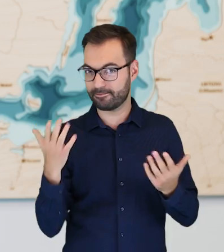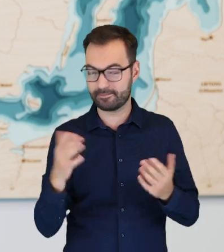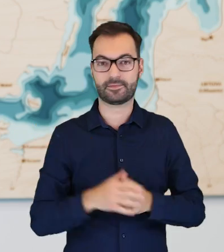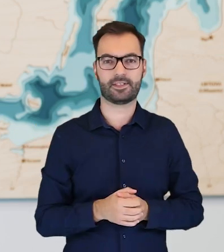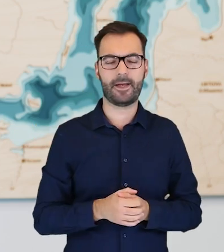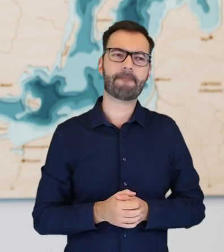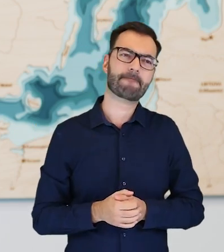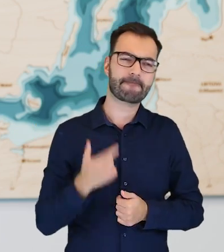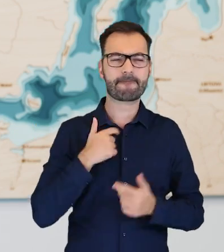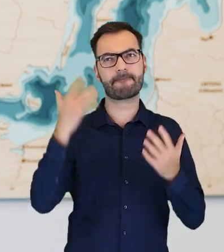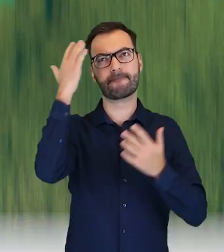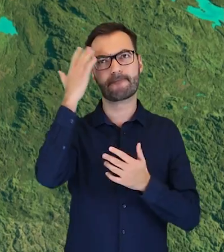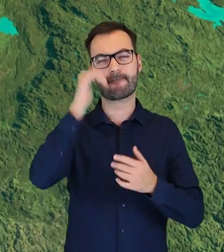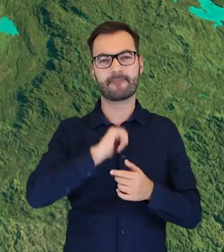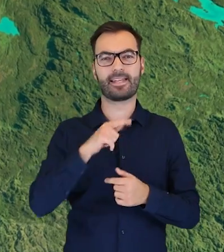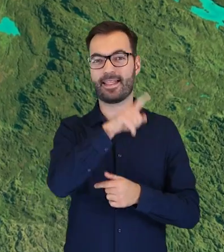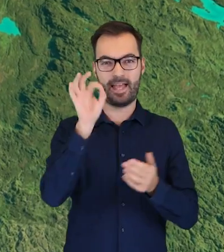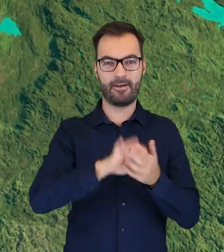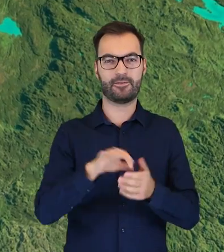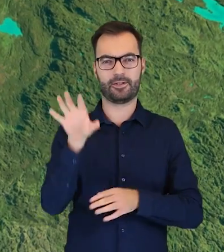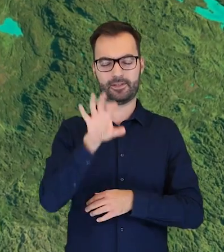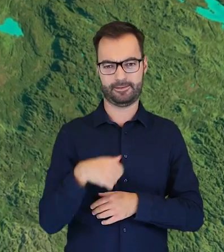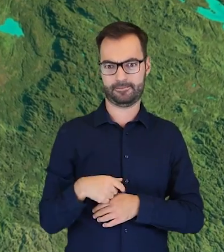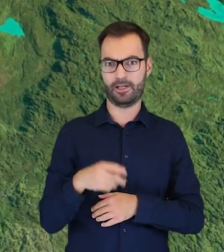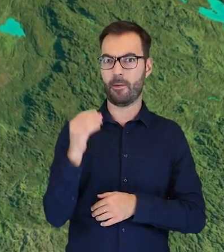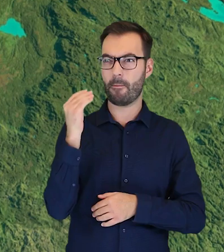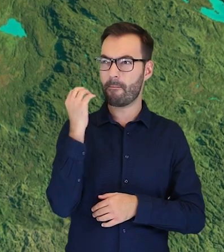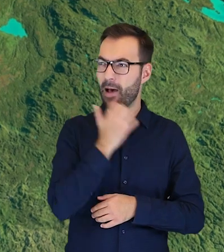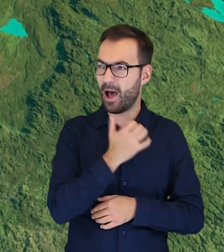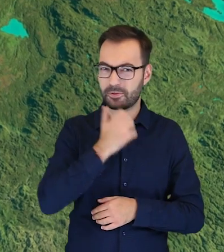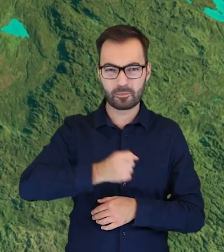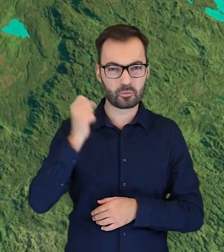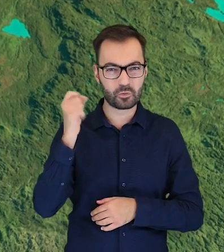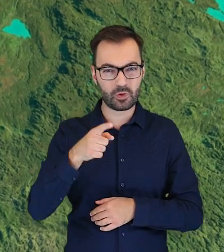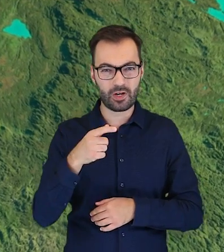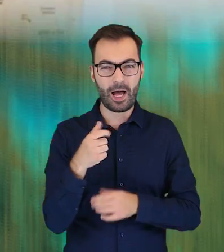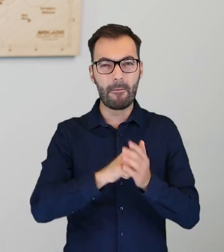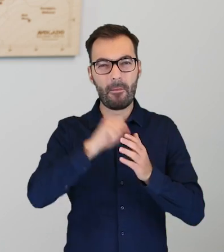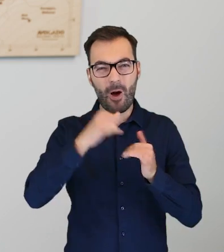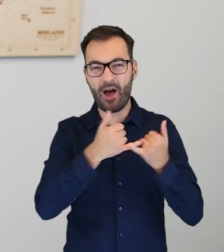Wyobrażam sobie, że jak usłyszeliście, że w Morzu Bałtyckim zatopiona jest broń chemiczna,